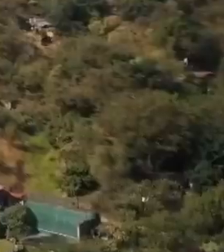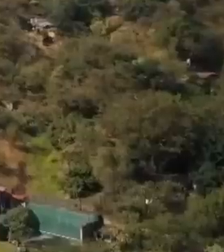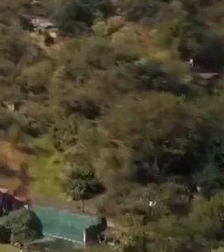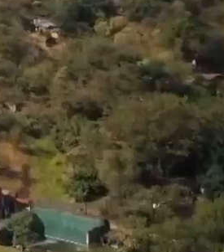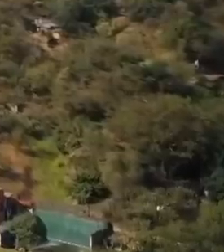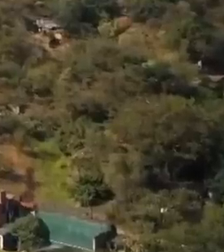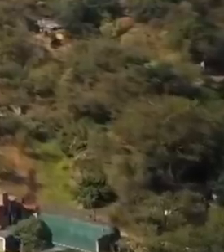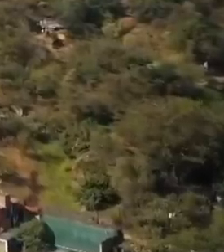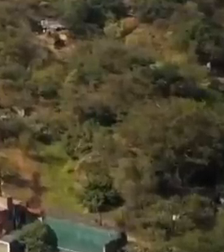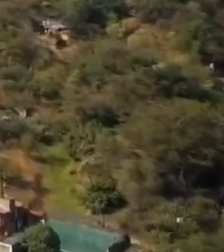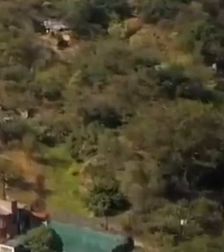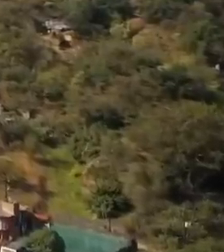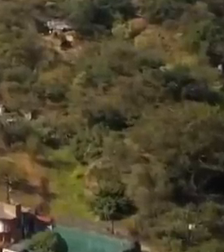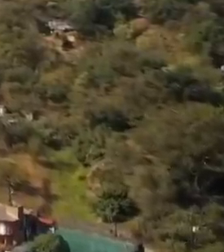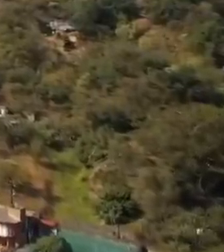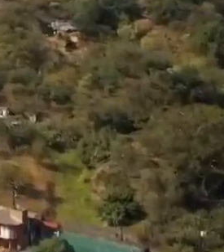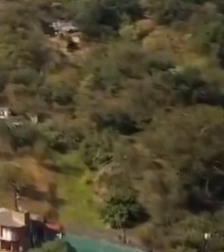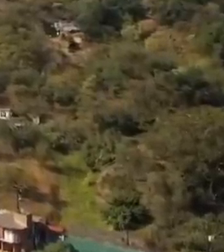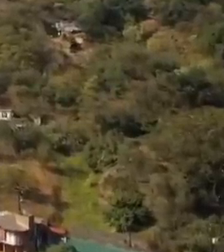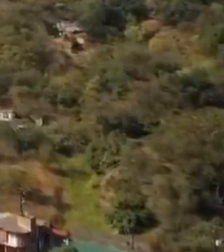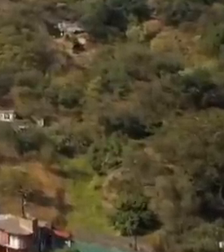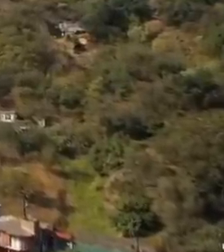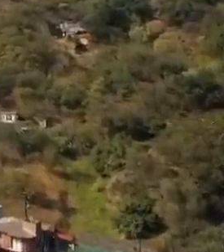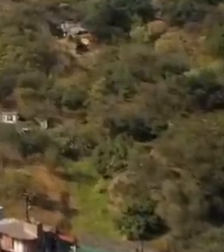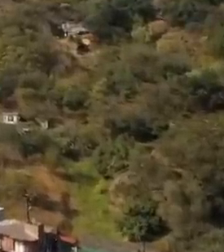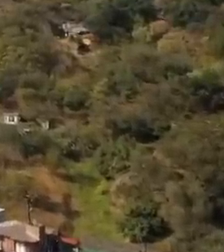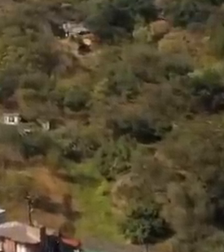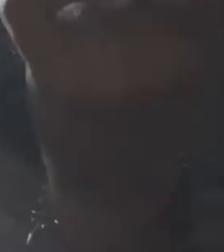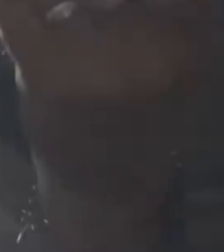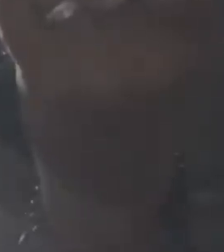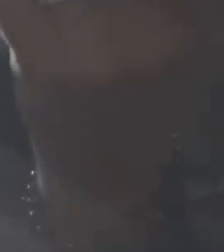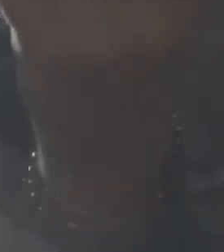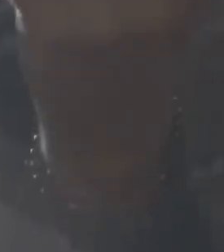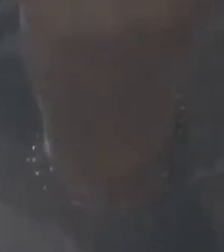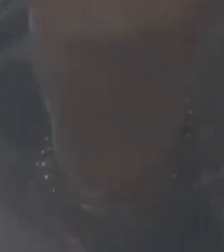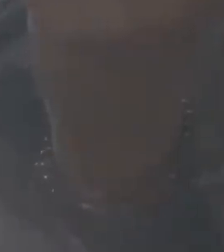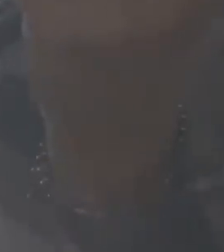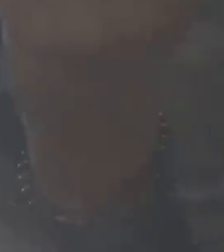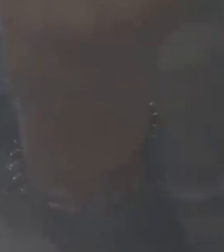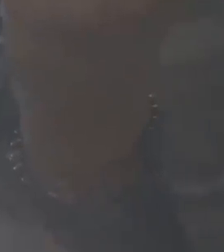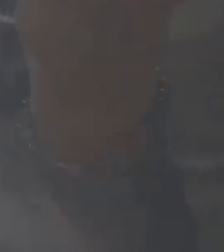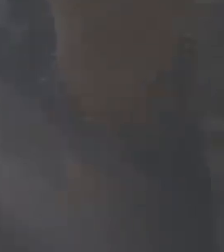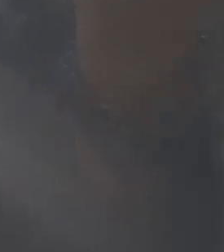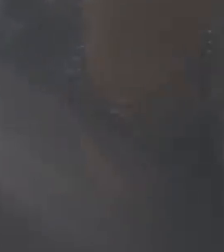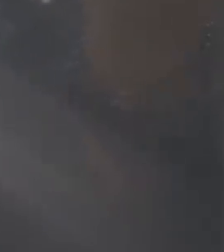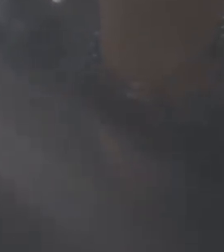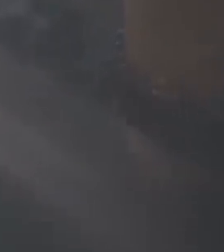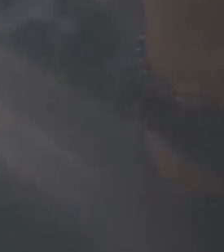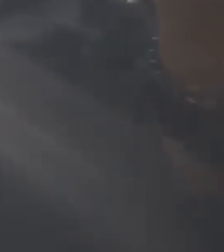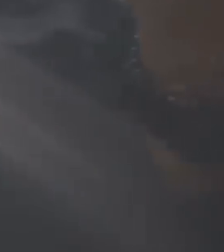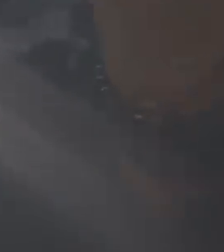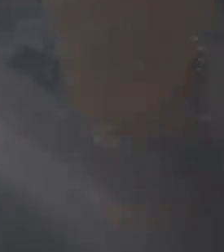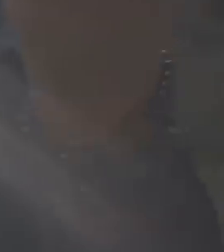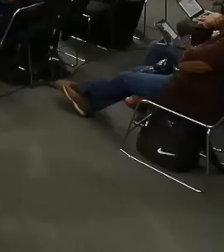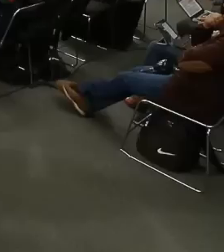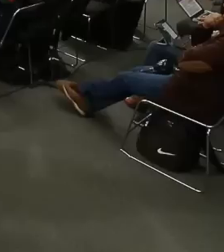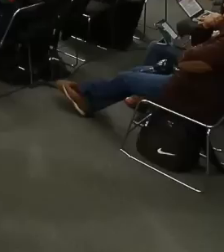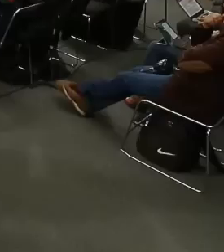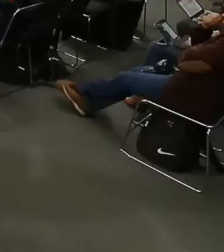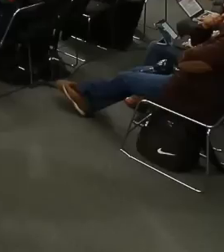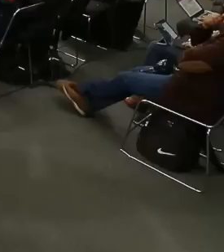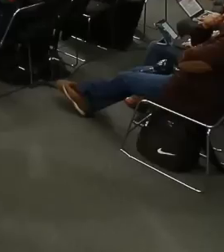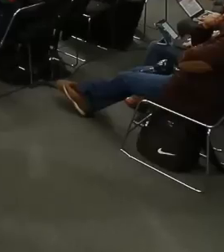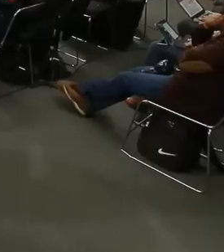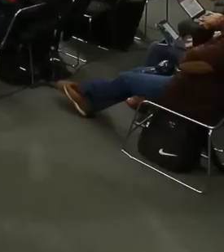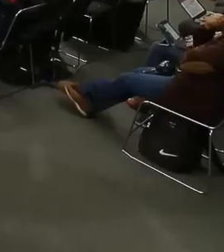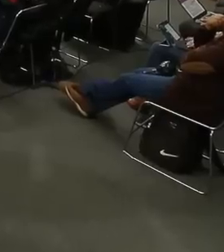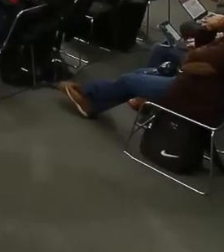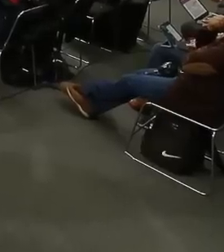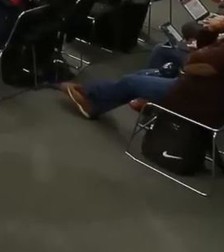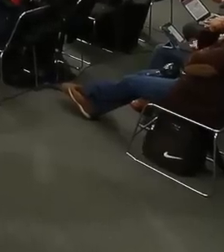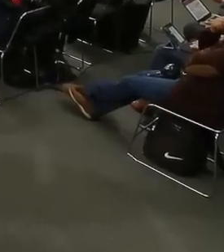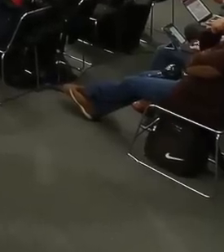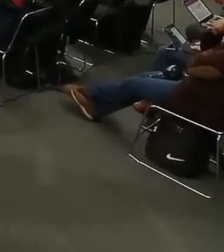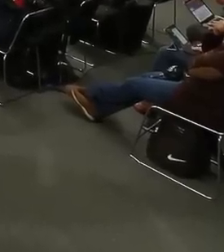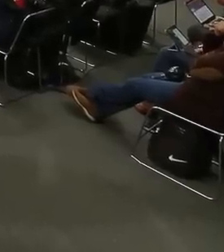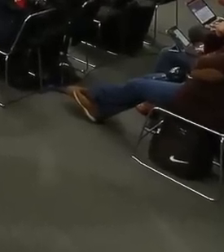bonito cocutla cuatlan del río y también la heroica